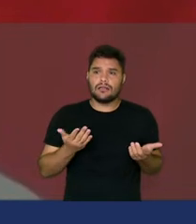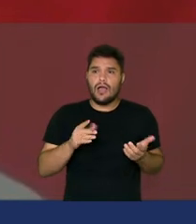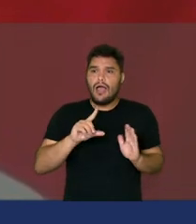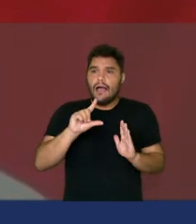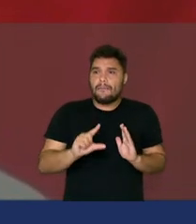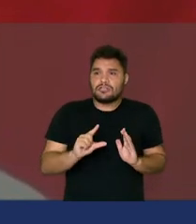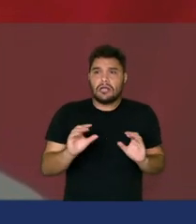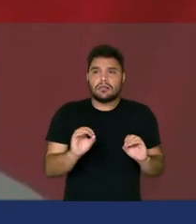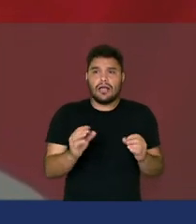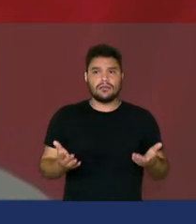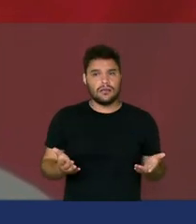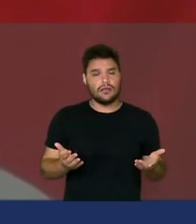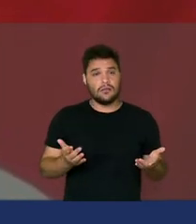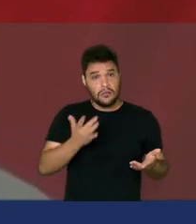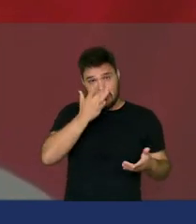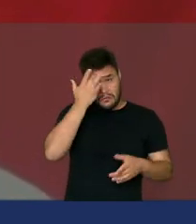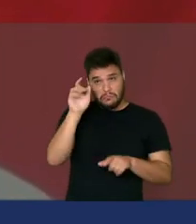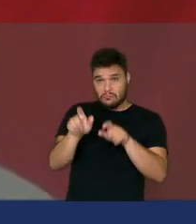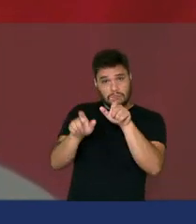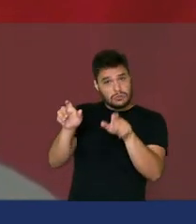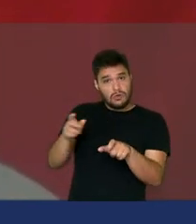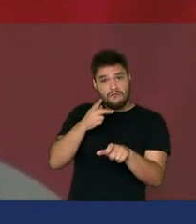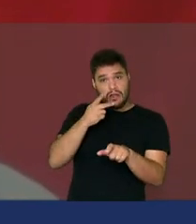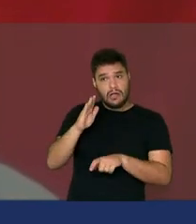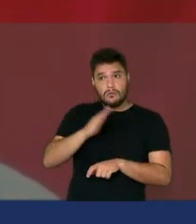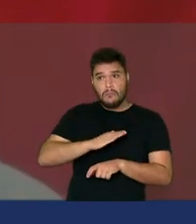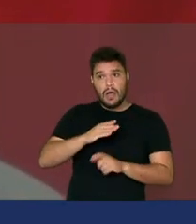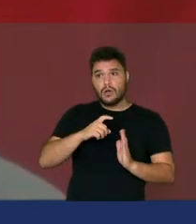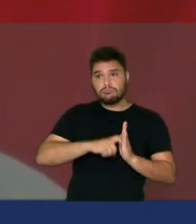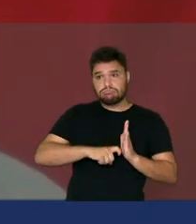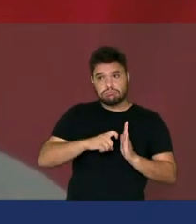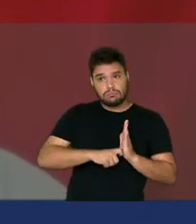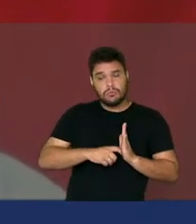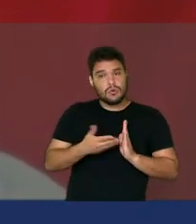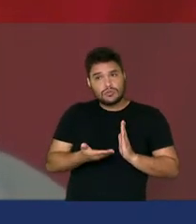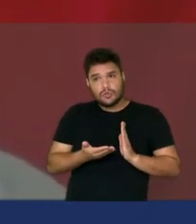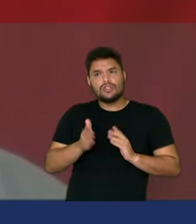NINGUÉM FAZ NADA, PRESIDENTE. EU VEJO AÍ TODOS QUE ESTÃO FALANDO MAL DA CARGA TRIBUTÁ RIA, GOVERNARAM O PAÍS.